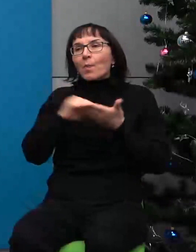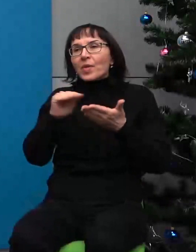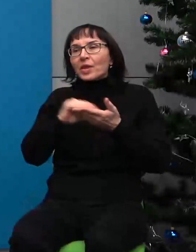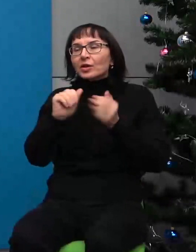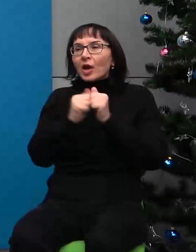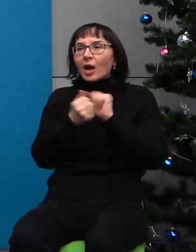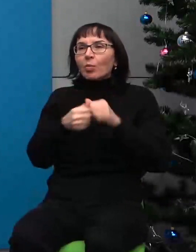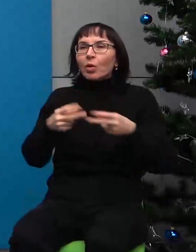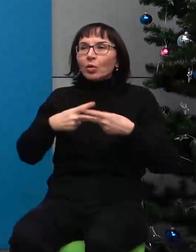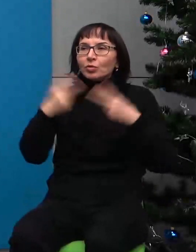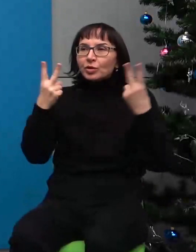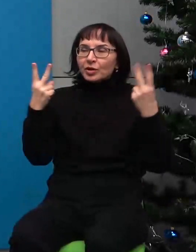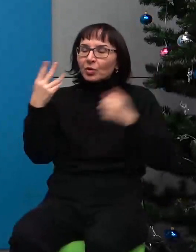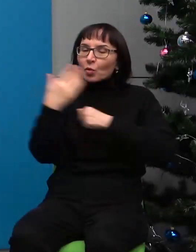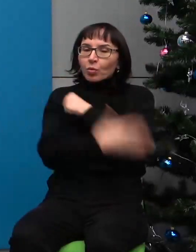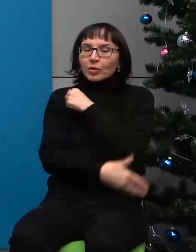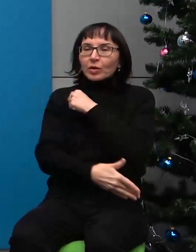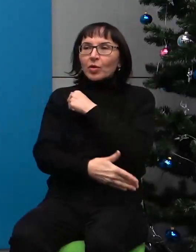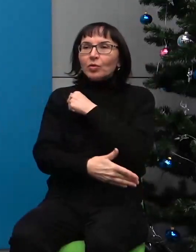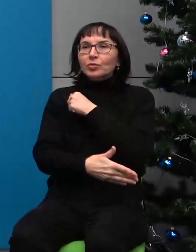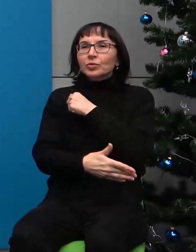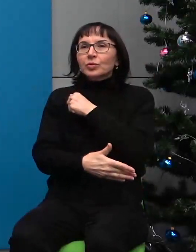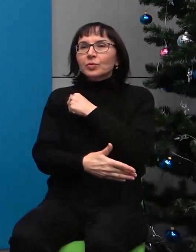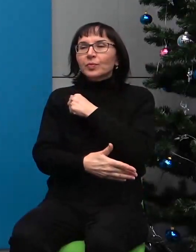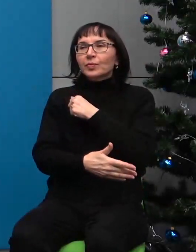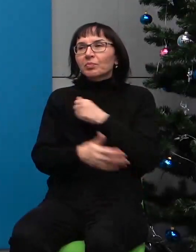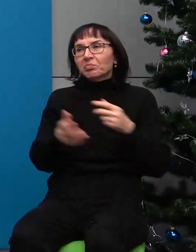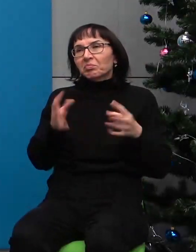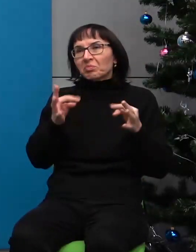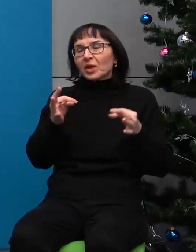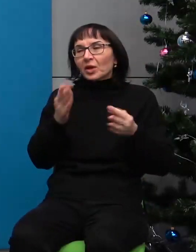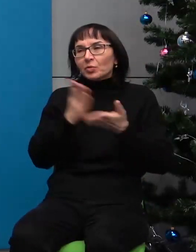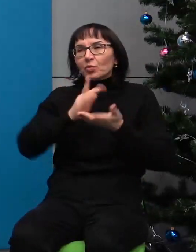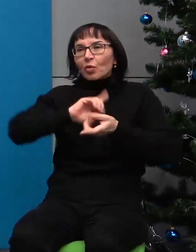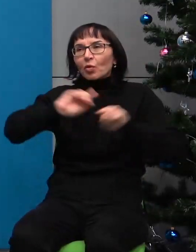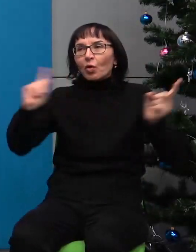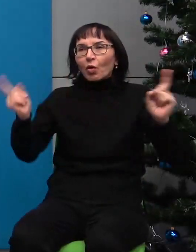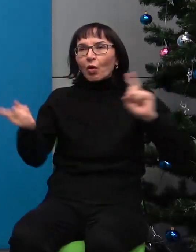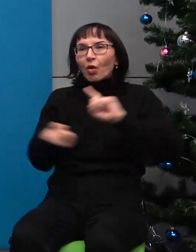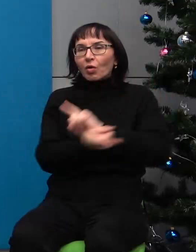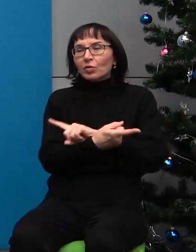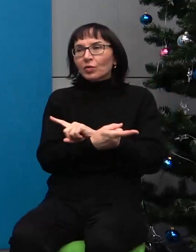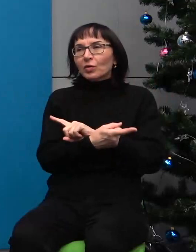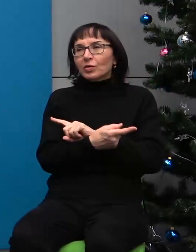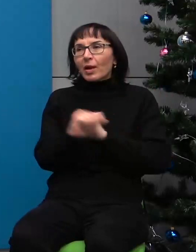Więc można rzec, że to się jakoś tak odwróciło i tak to wyszło.